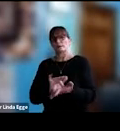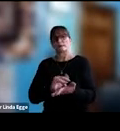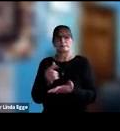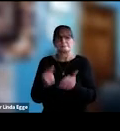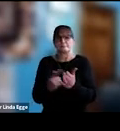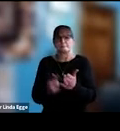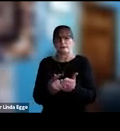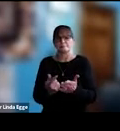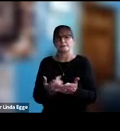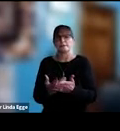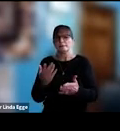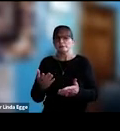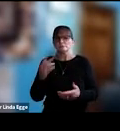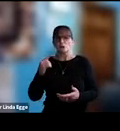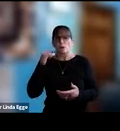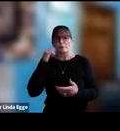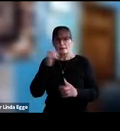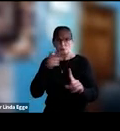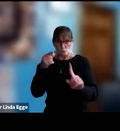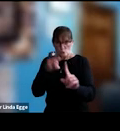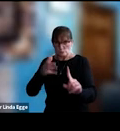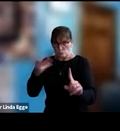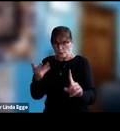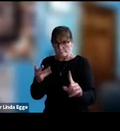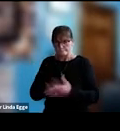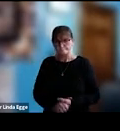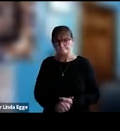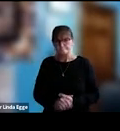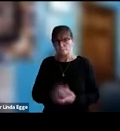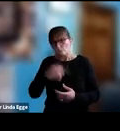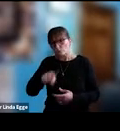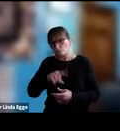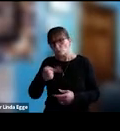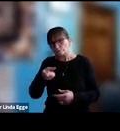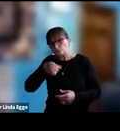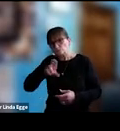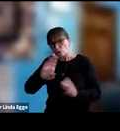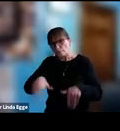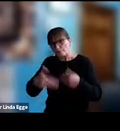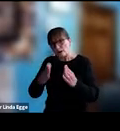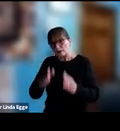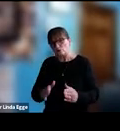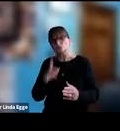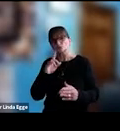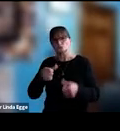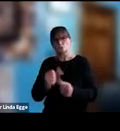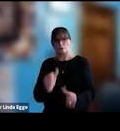Creo que el objetivo aquí para ustedes, los proveedores de SOAR o para cualquiera que intente ayudar a las personas